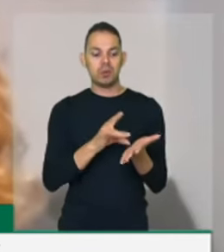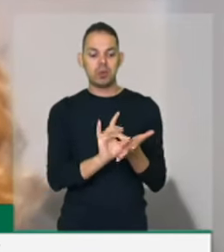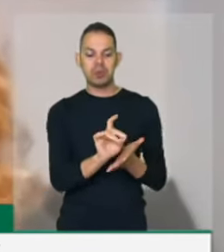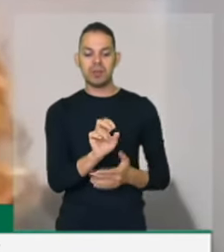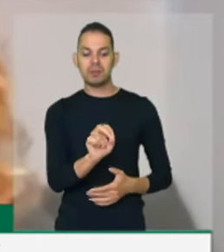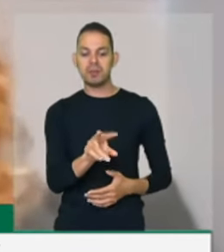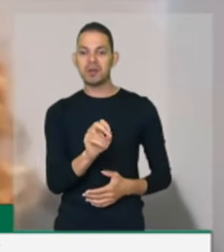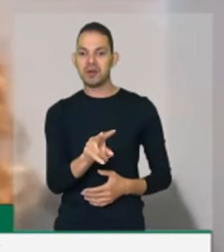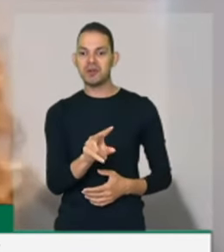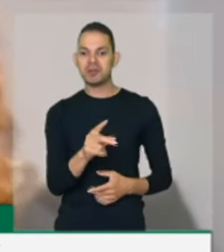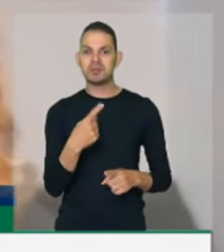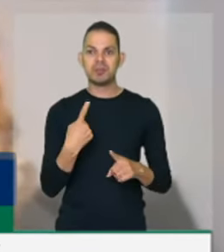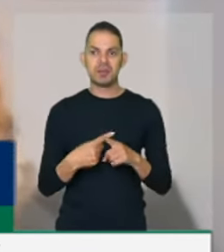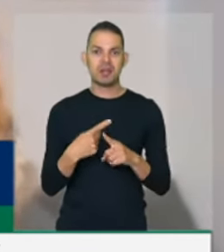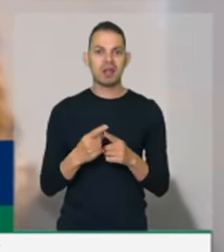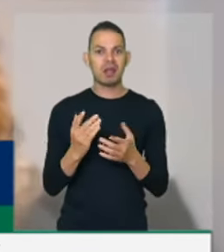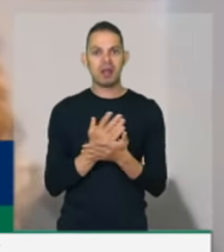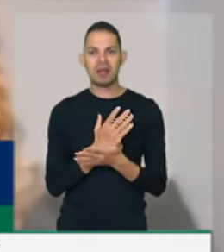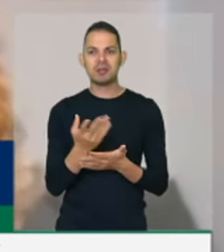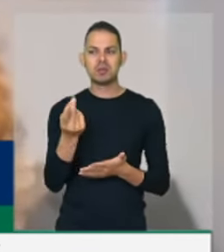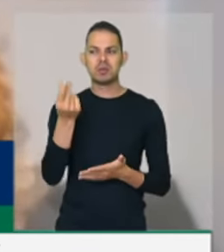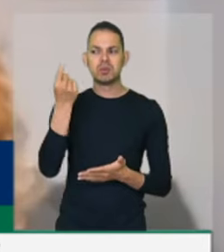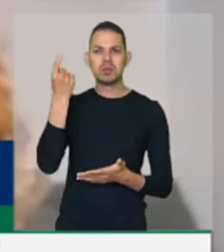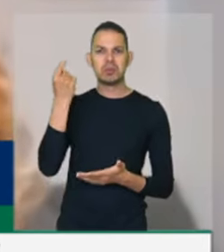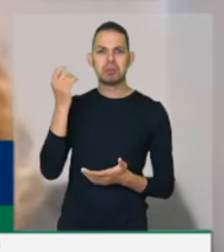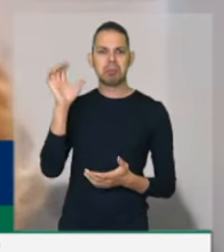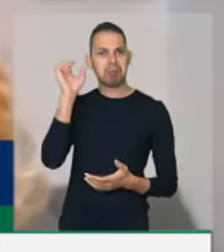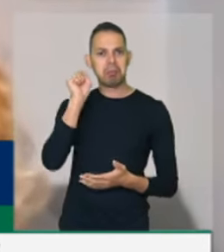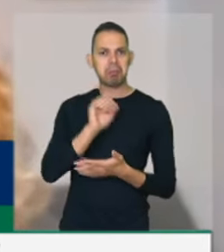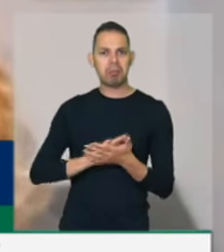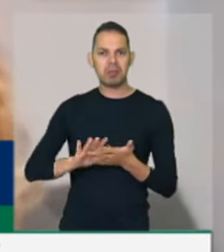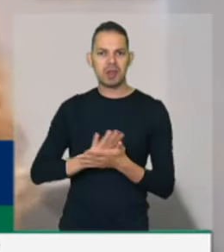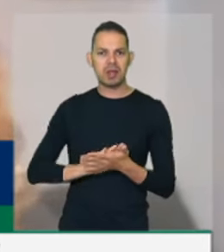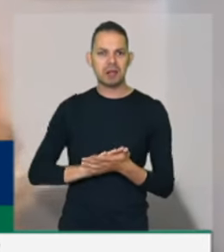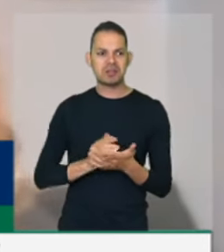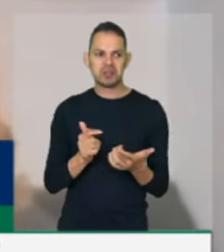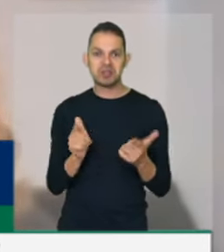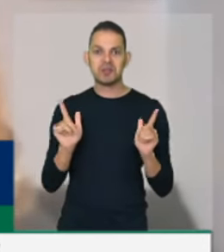ISSO, E SEGUNDO LUGAR NÓS NÃO ESTAMOS COM CINCO MIL PESSOAS NA FILA DE LEITO DE